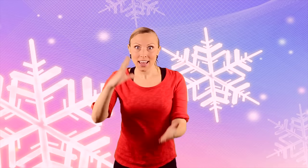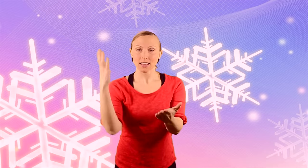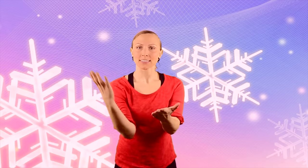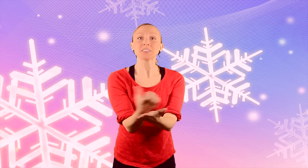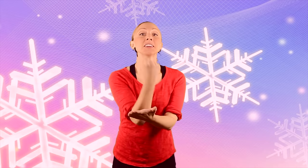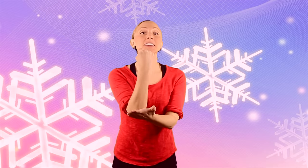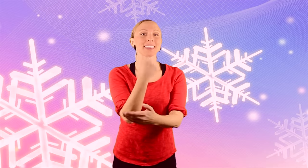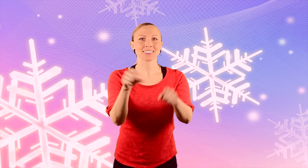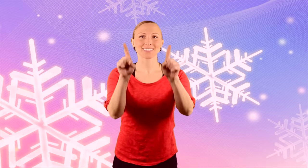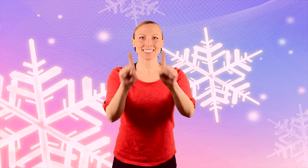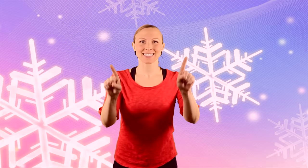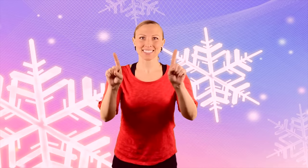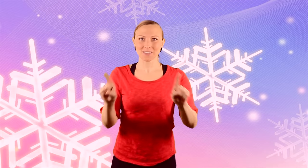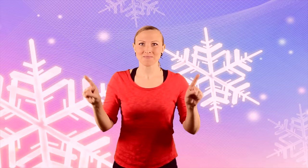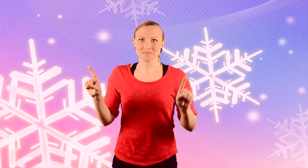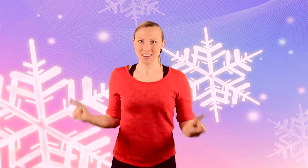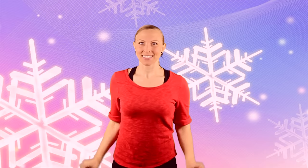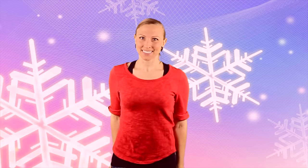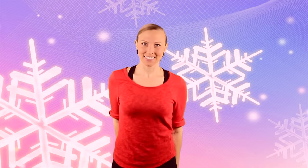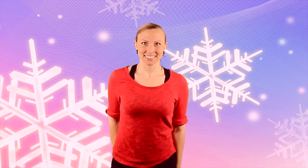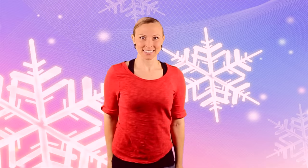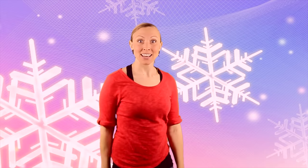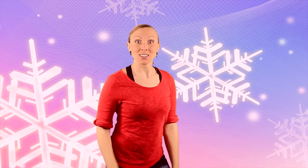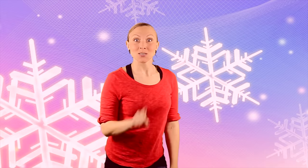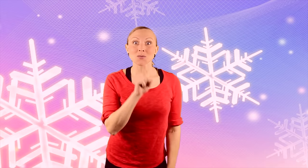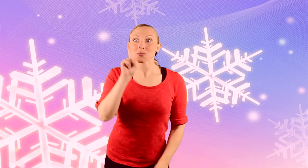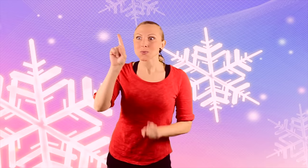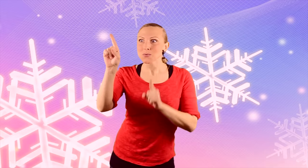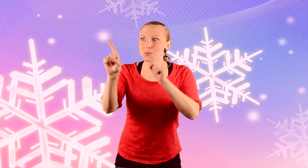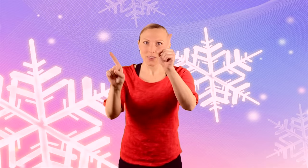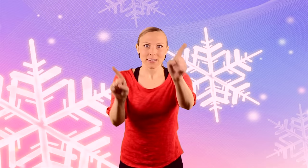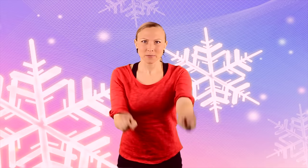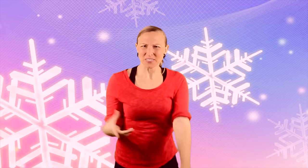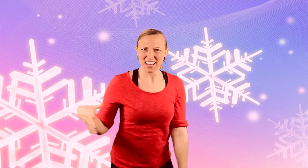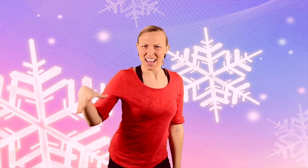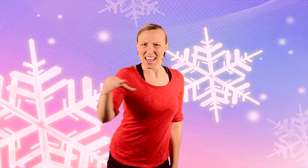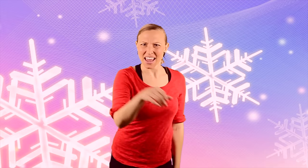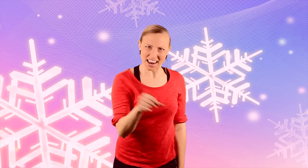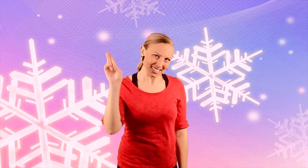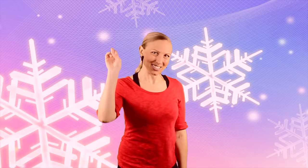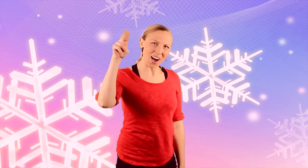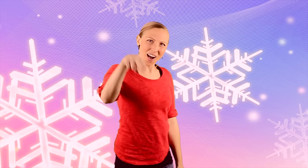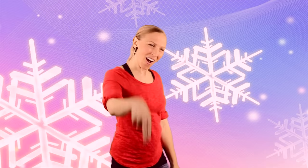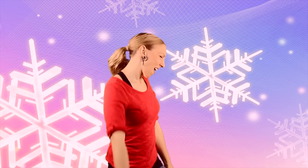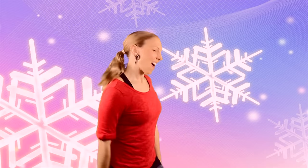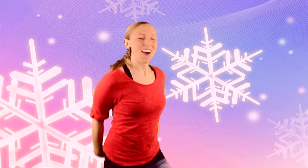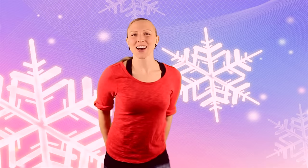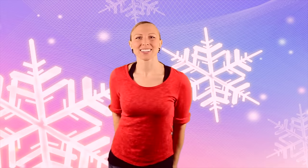Äntligen december. Ljusen tänds över hela stan.